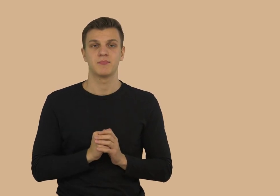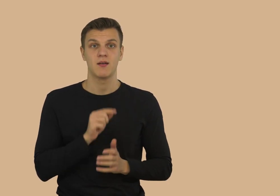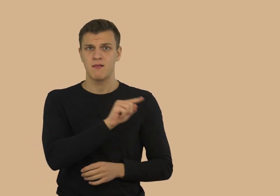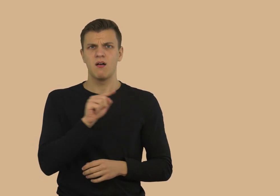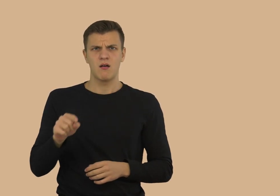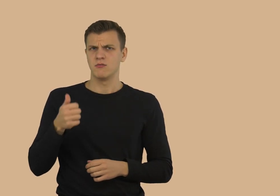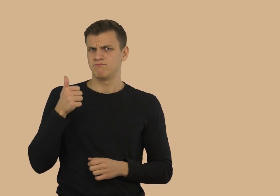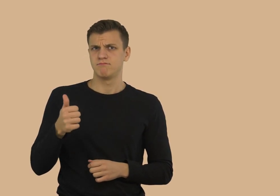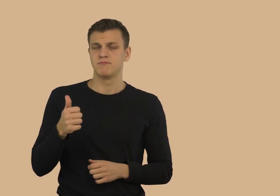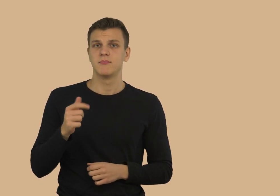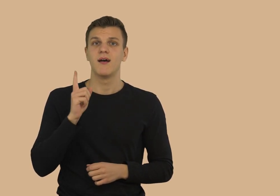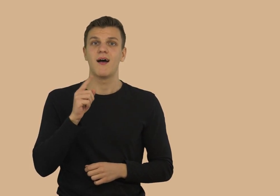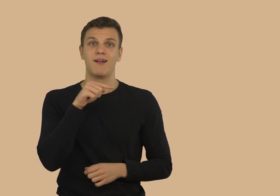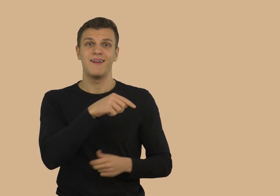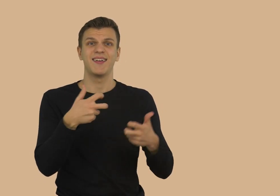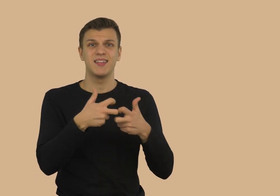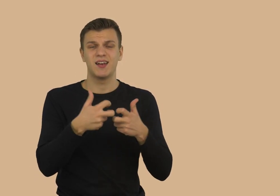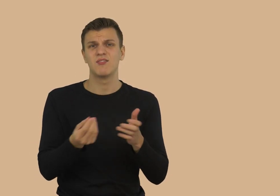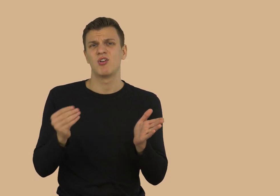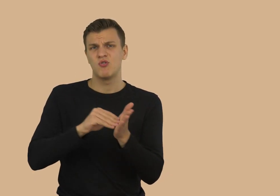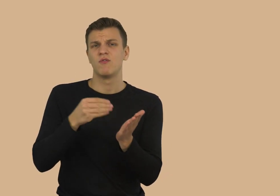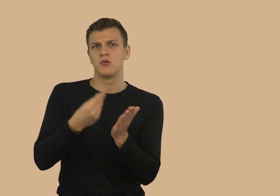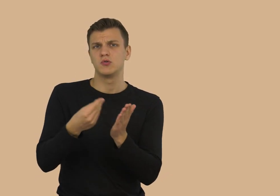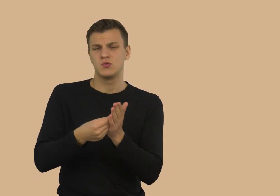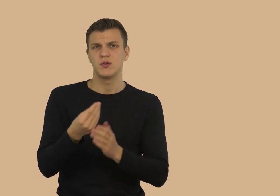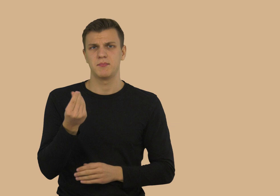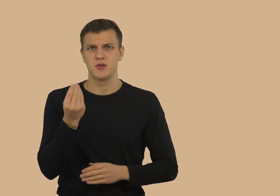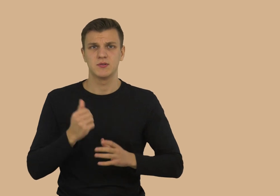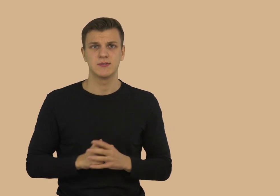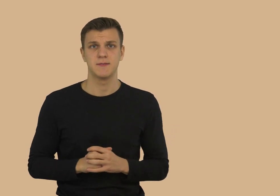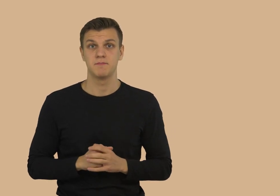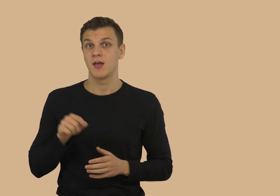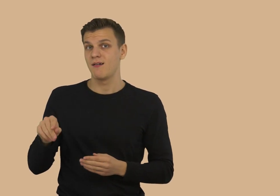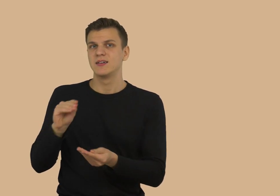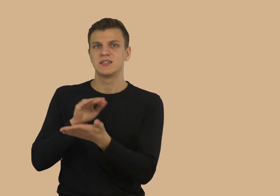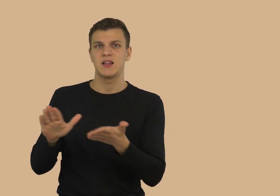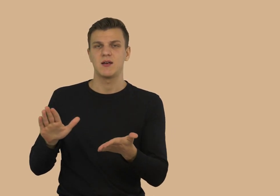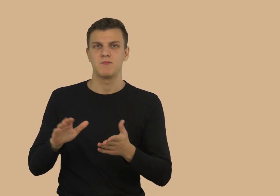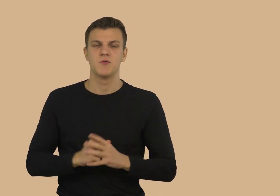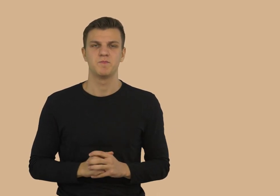Oba te sposoby są świetne, jednakże użycie kreatora może wiązać się z kosztami, w przeciwieństwie do klasycznego wniosku.